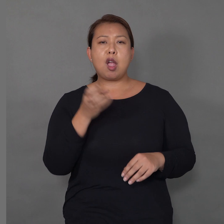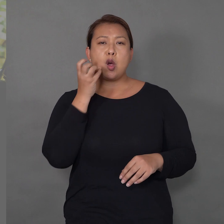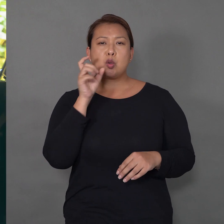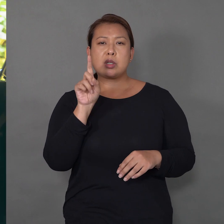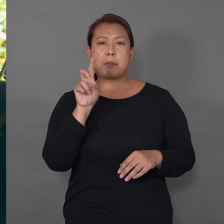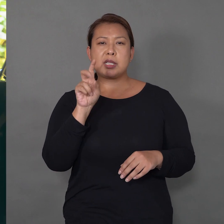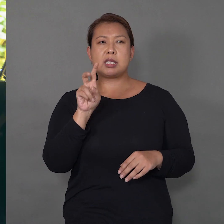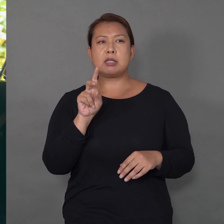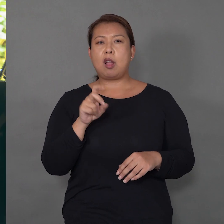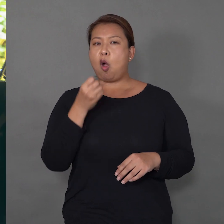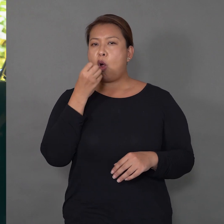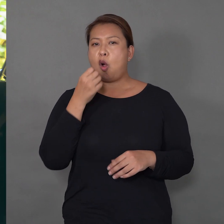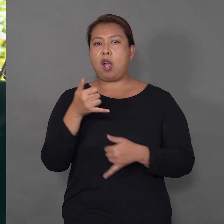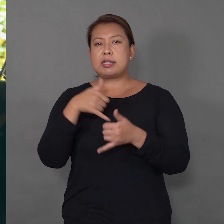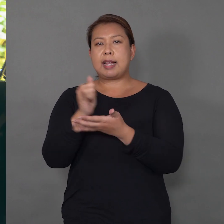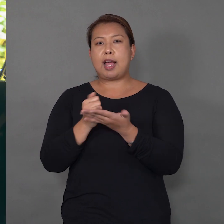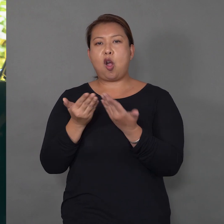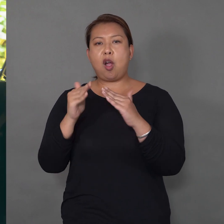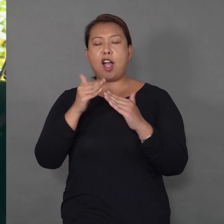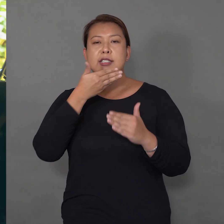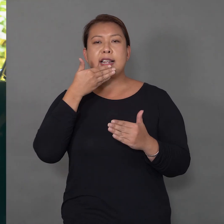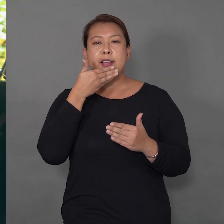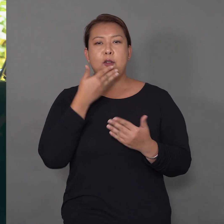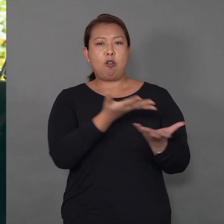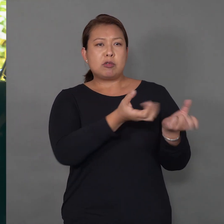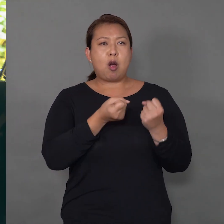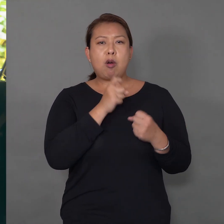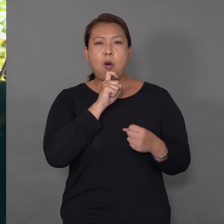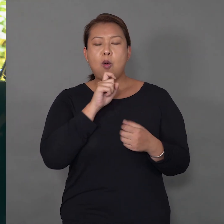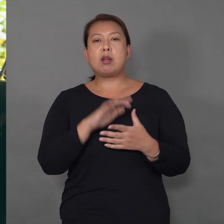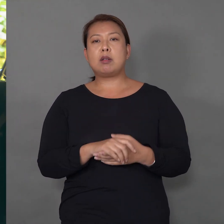十二歲獲香港演藝學院青少年課程取錄